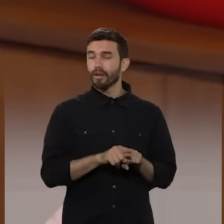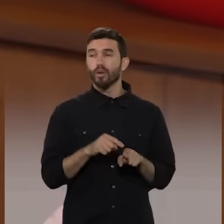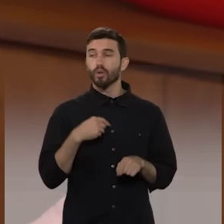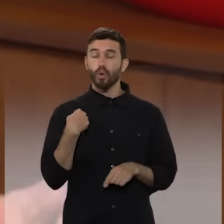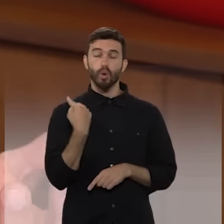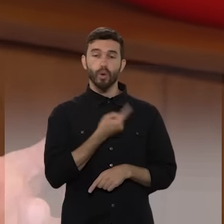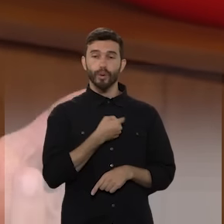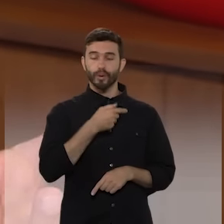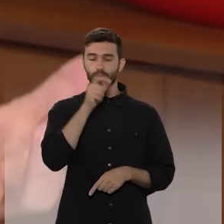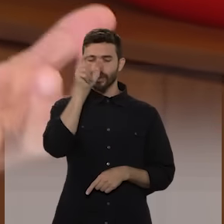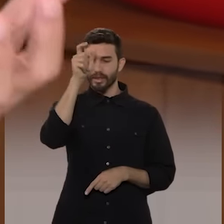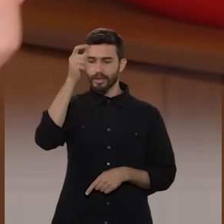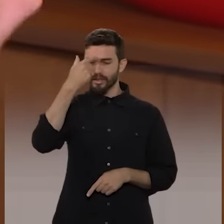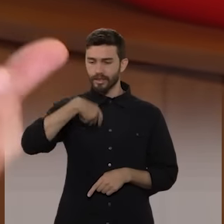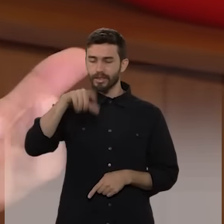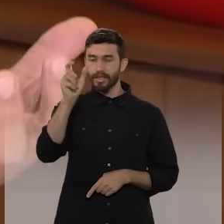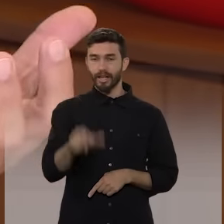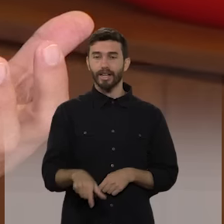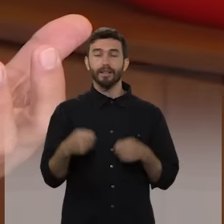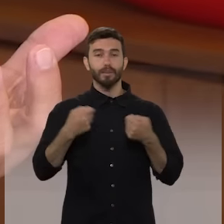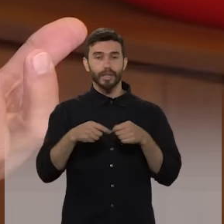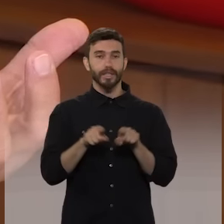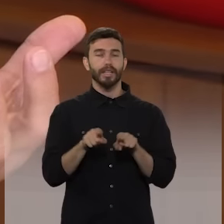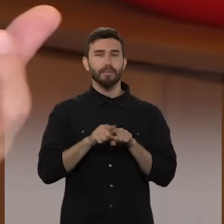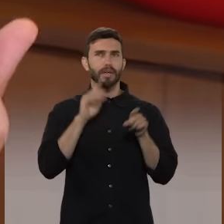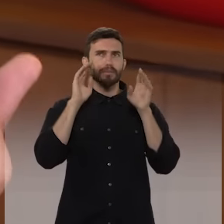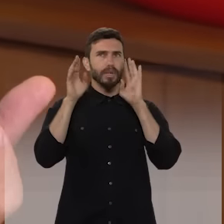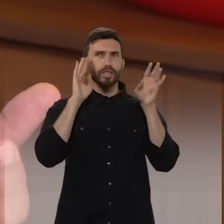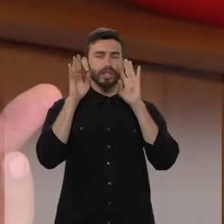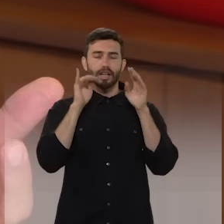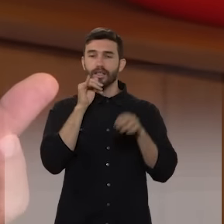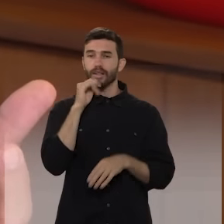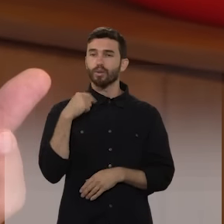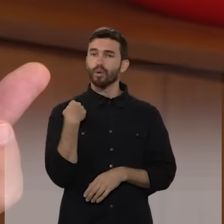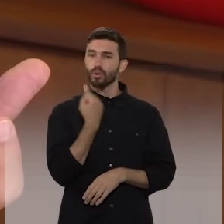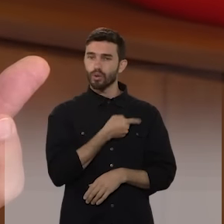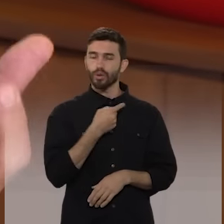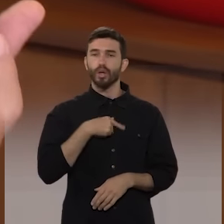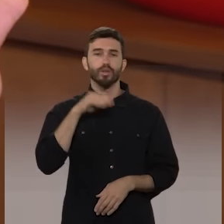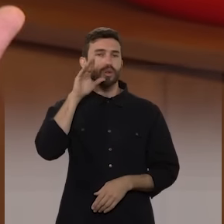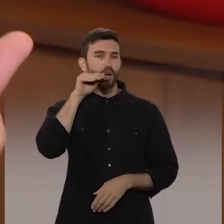com que essas pessoas... com que os nossos colaboradores e parceiros, eles tenham essa